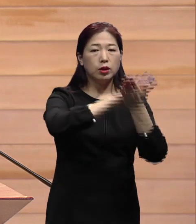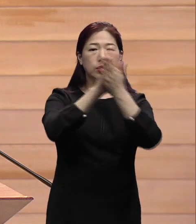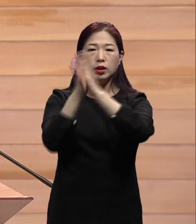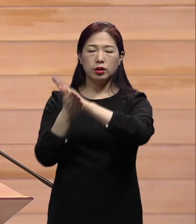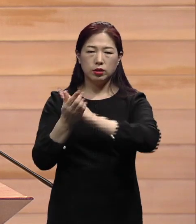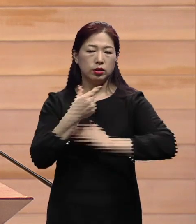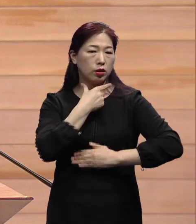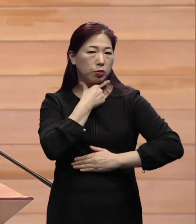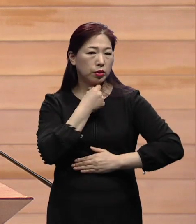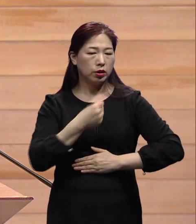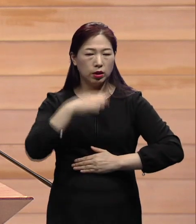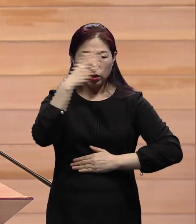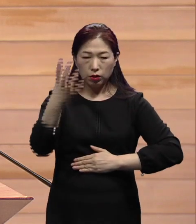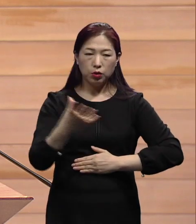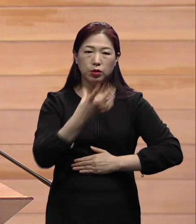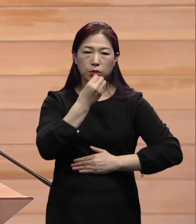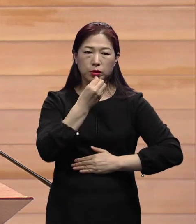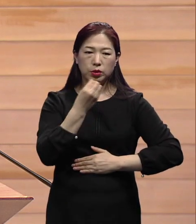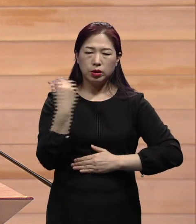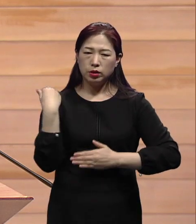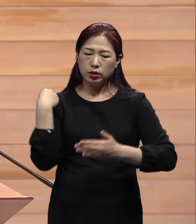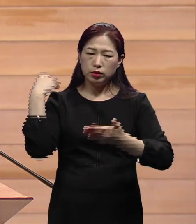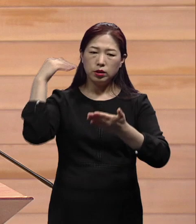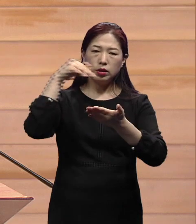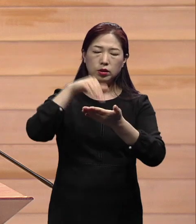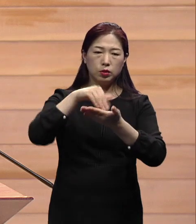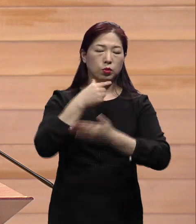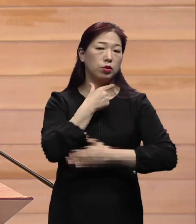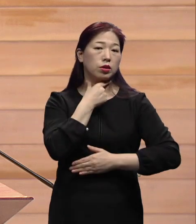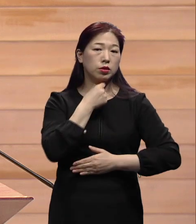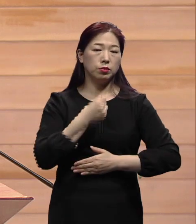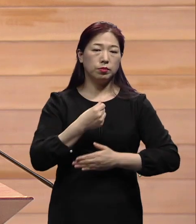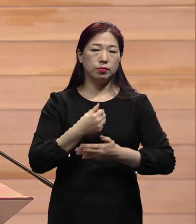그 거룩함을 되찾기를 원하셨습니다